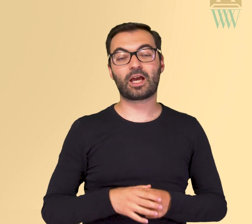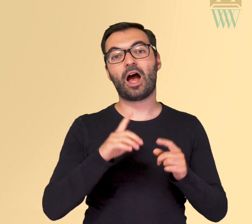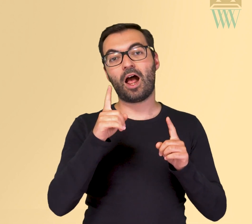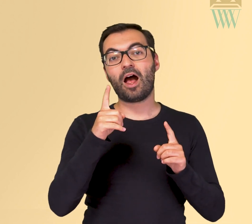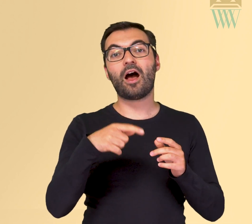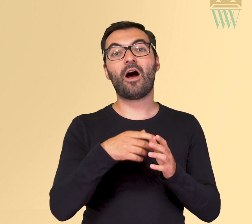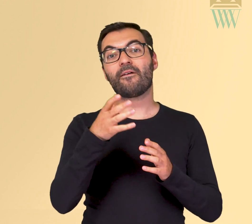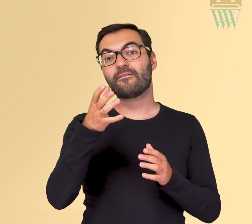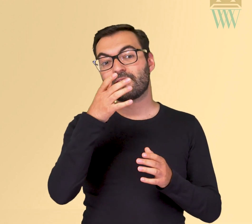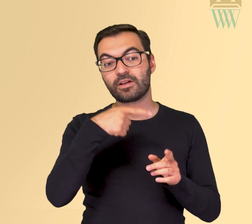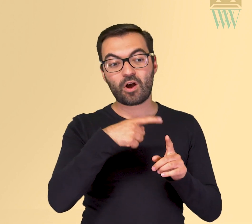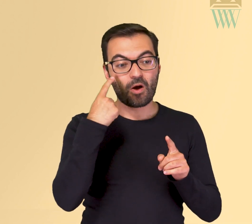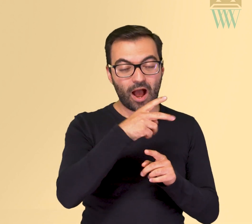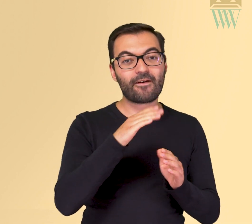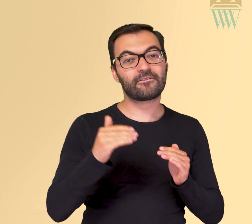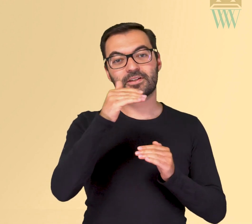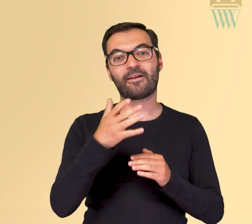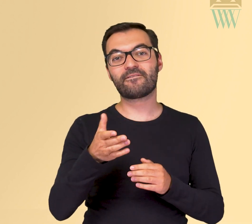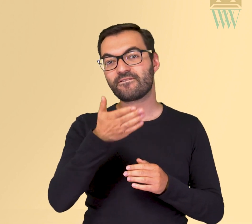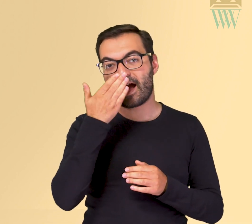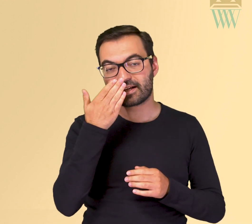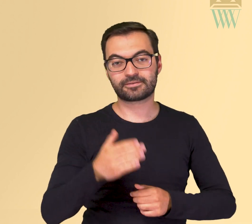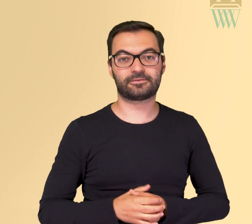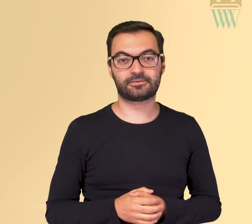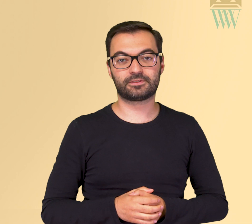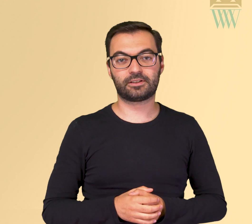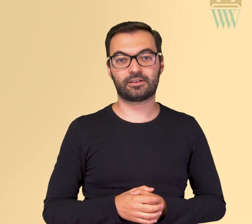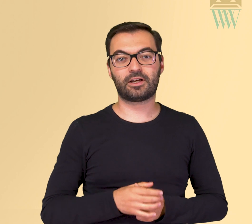natomiast omówiony wyżej - węchu,